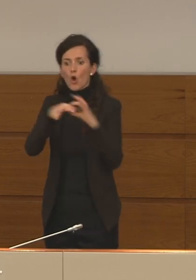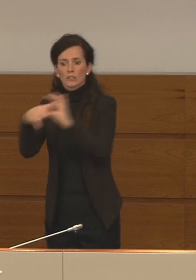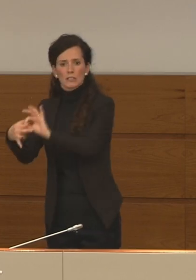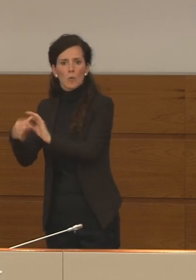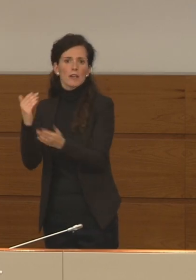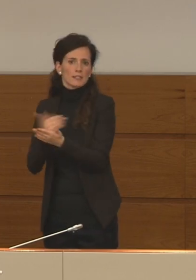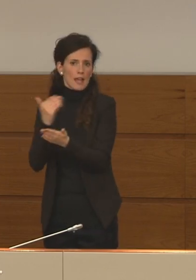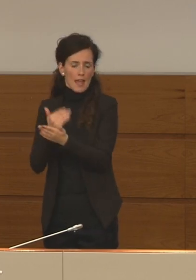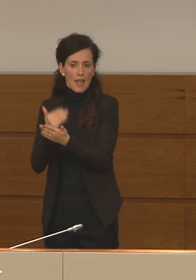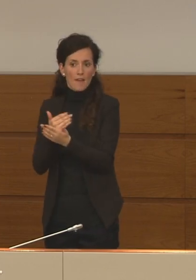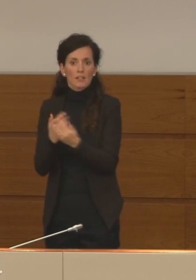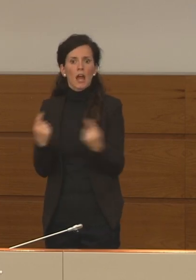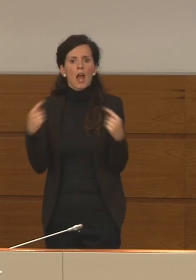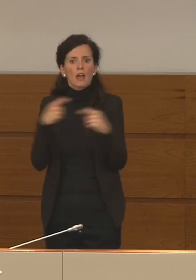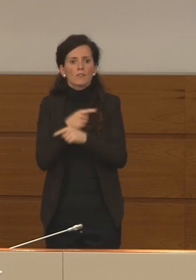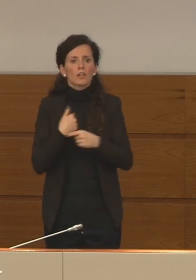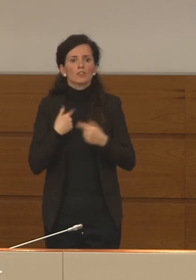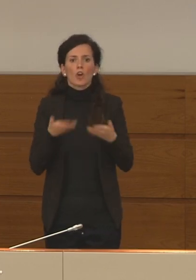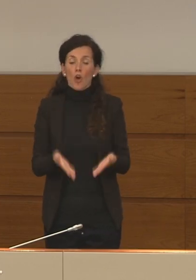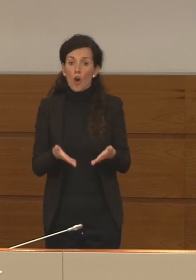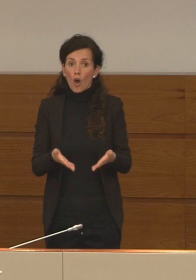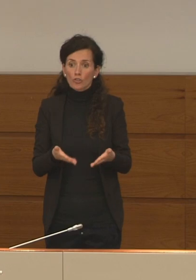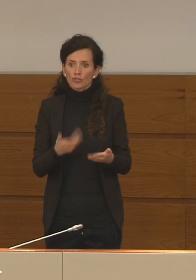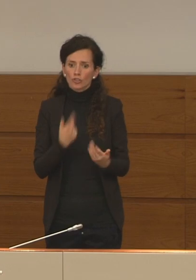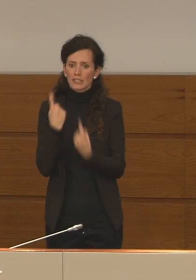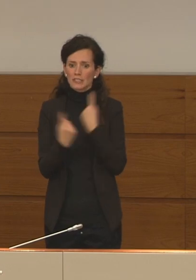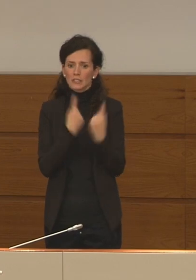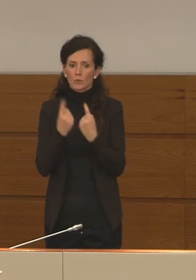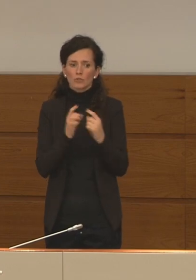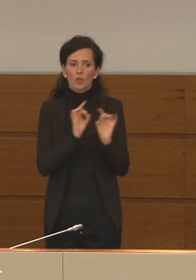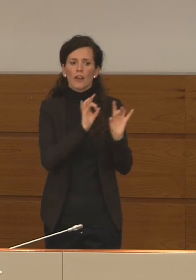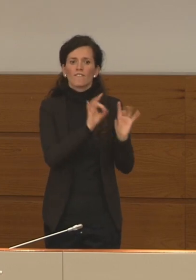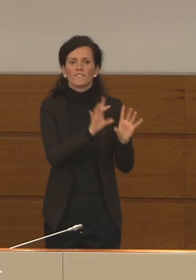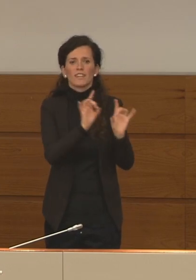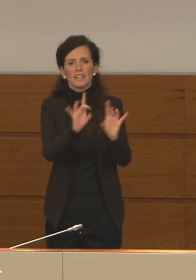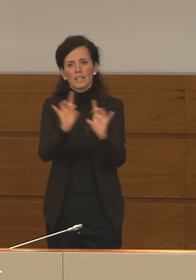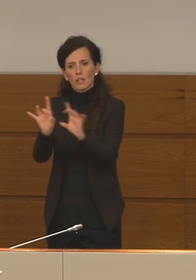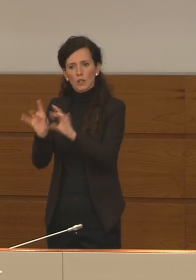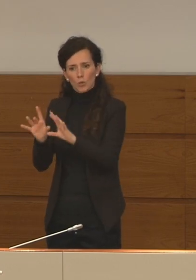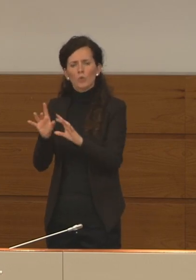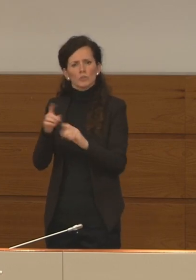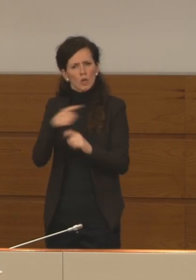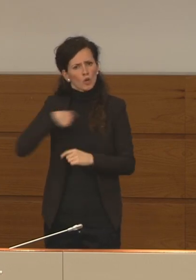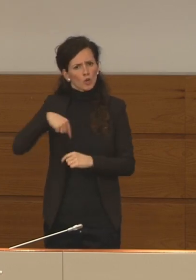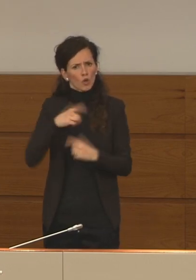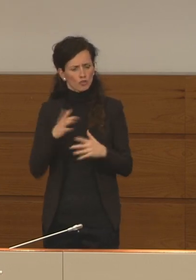Qui abbiamo una situazione in cui il virus lo stiamo contenendo adottando delle